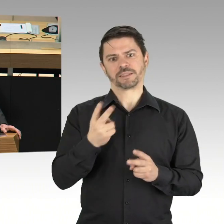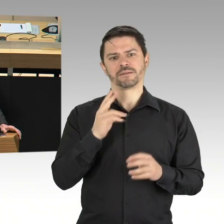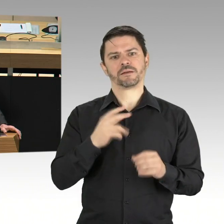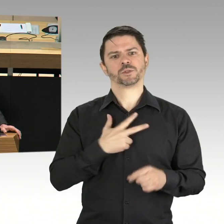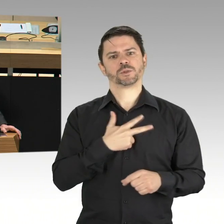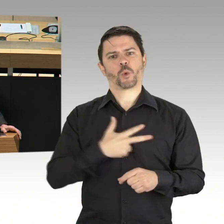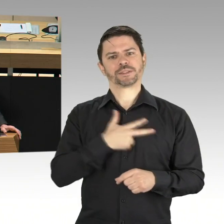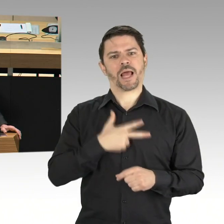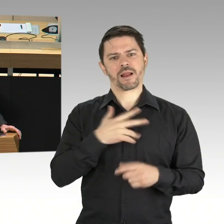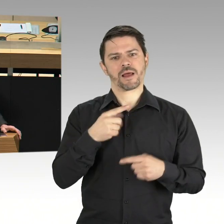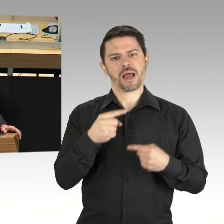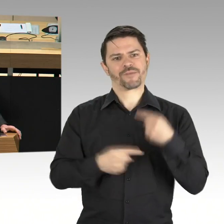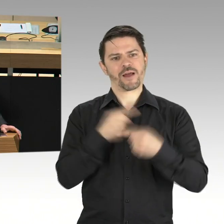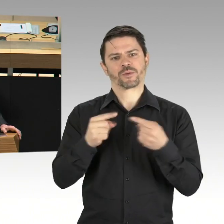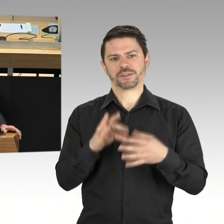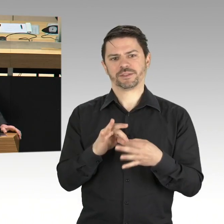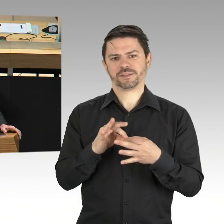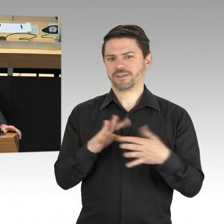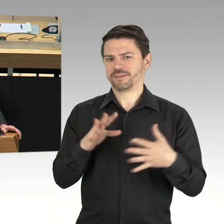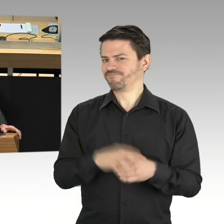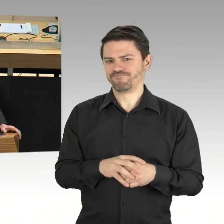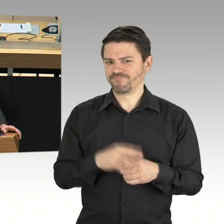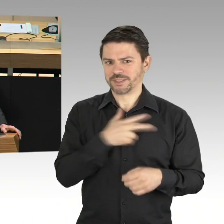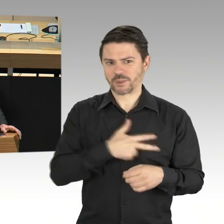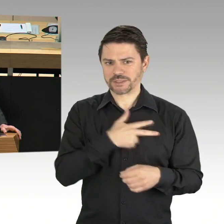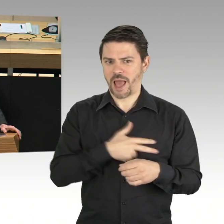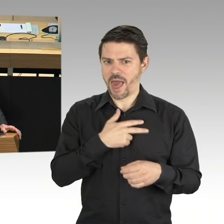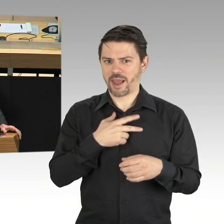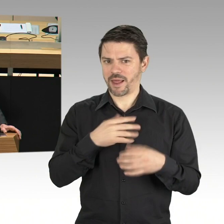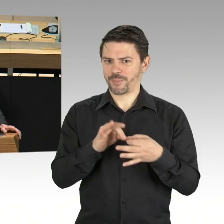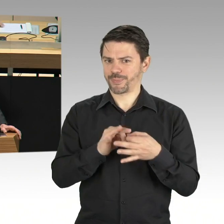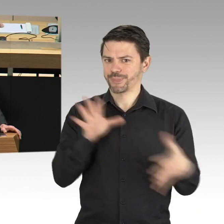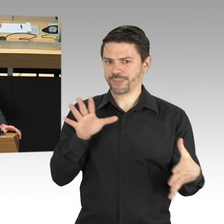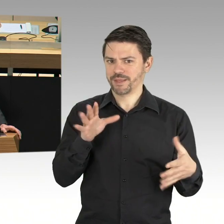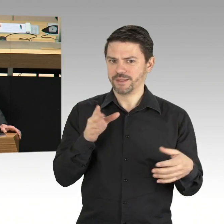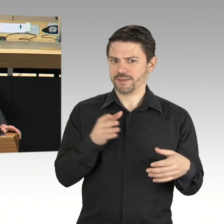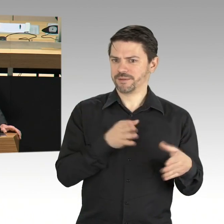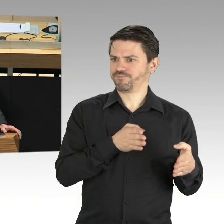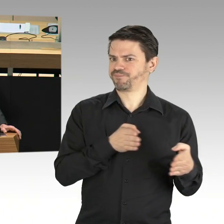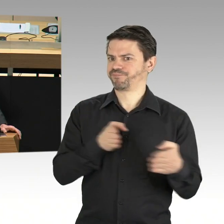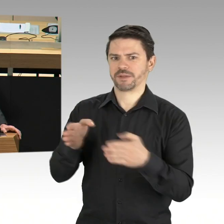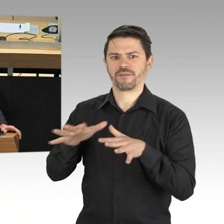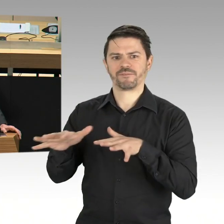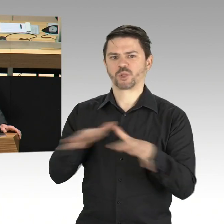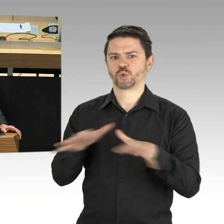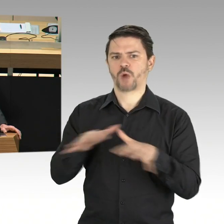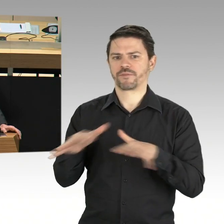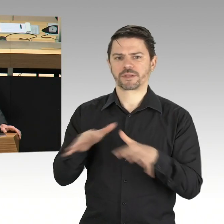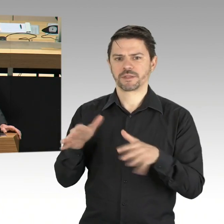Das heißt, dass überhöhte Immobilienpreise über die Miete refinanziert werden müssen.